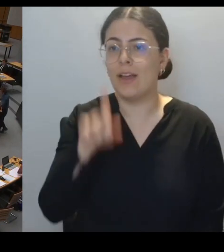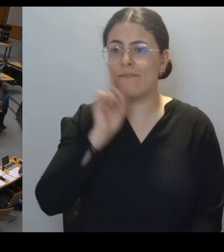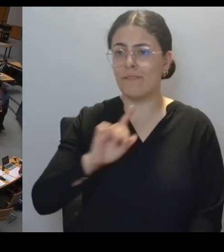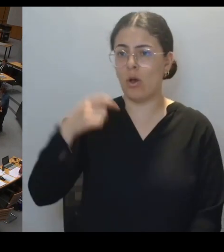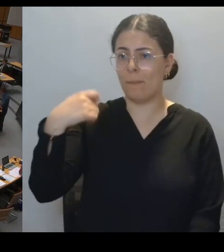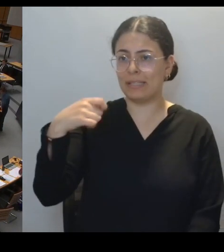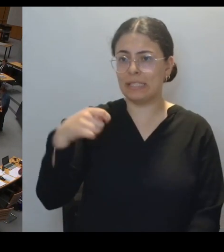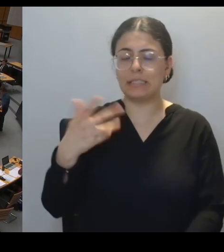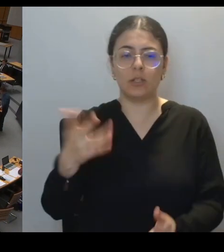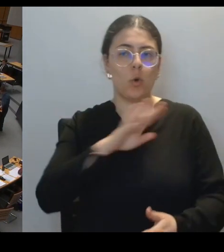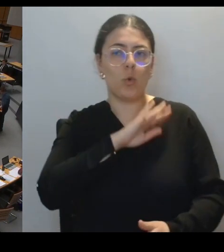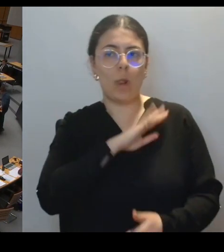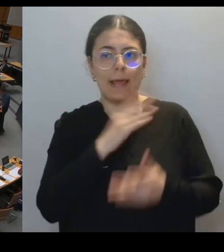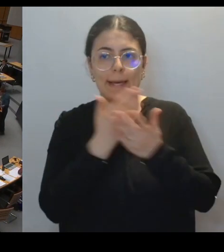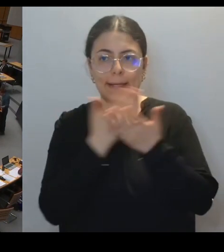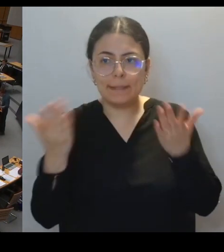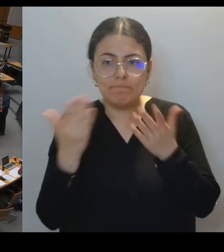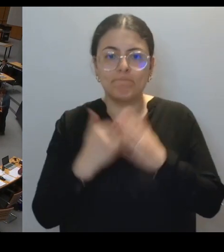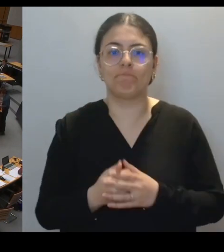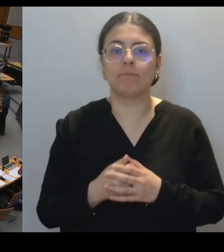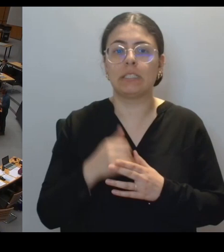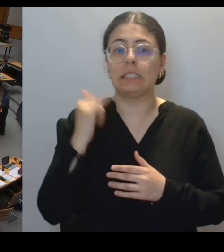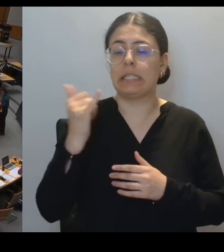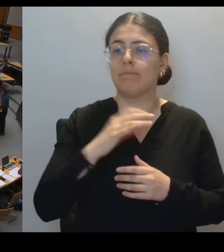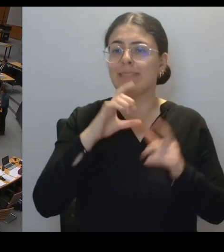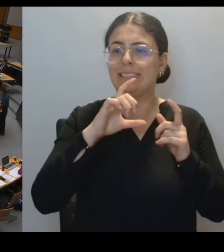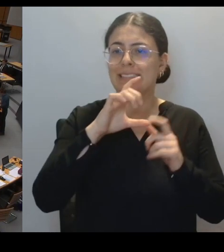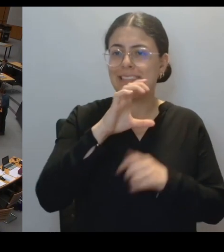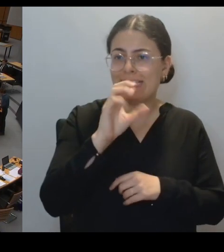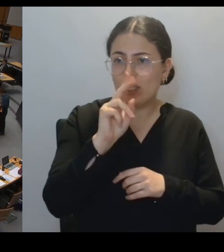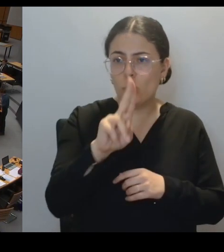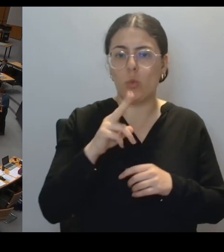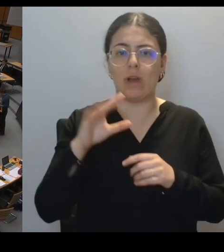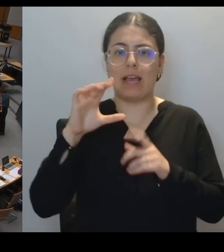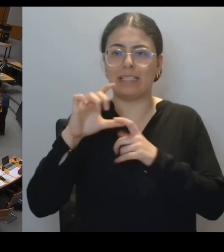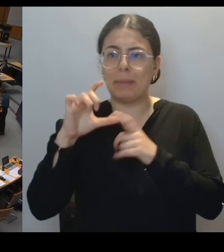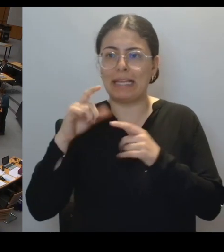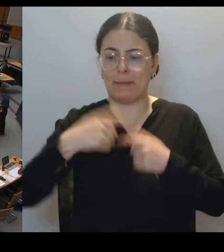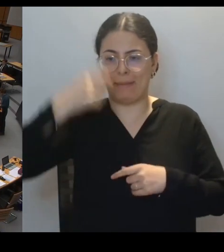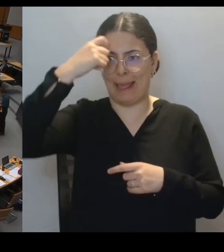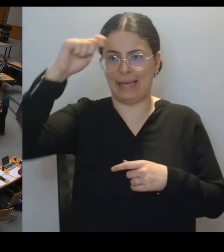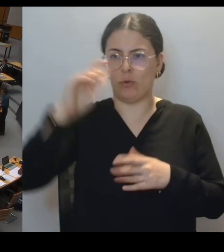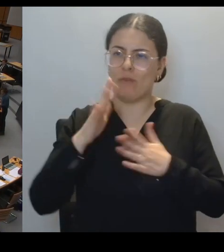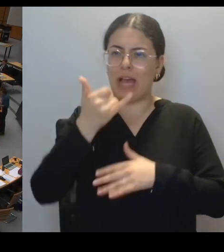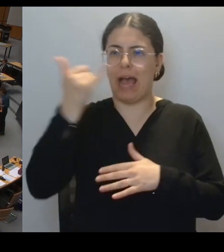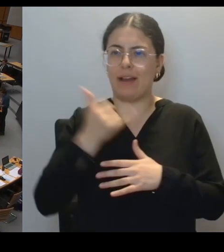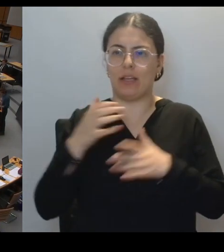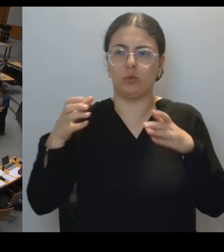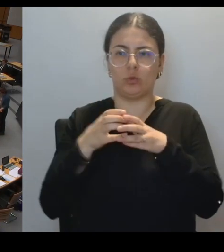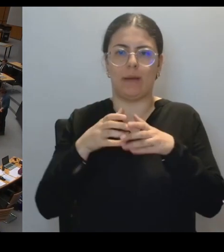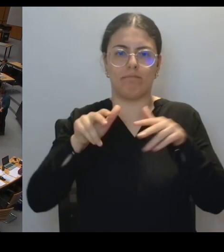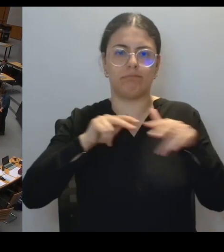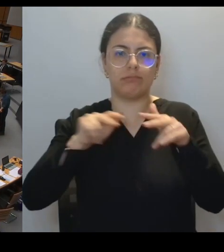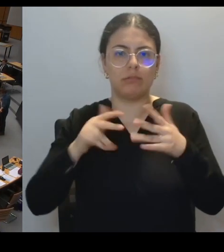und SPD jetzt in Berlin zusammen. Und mein Fazit für den Radverkehr lautet Stoppen, anhalten, bremsen. Egal, wie Sie es nennen wollen